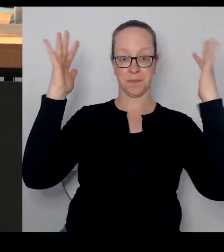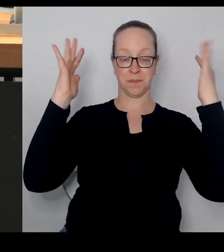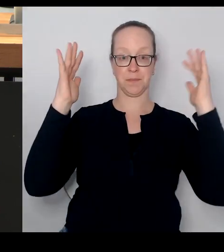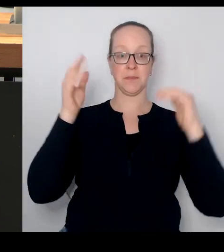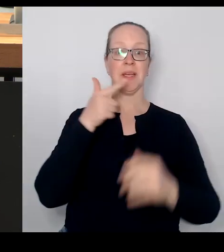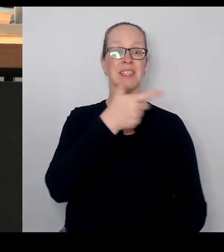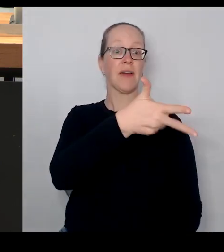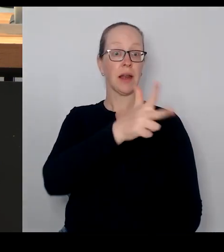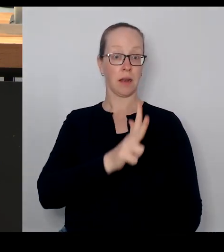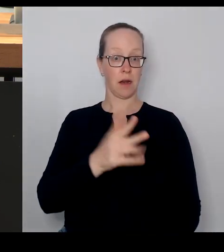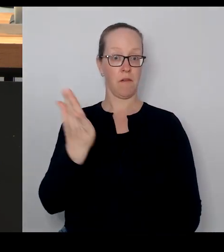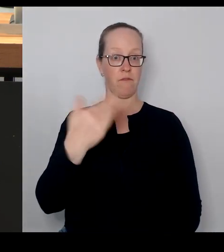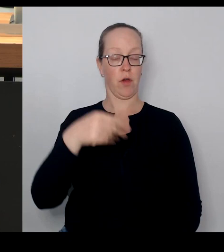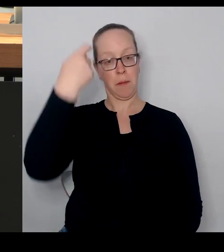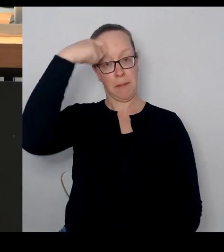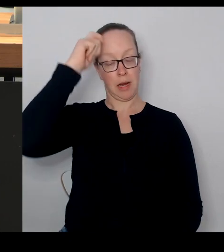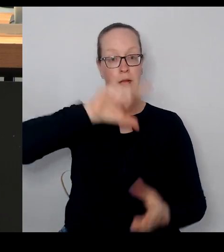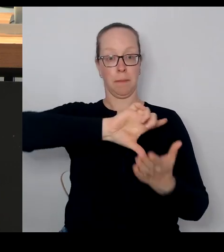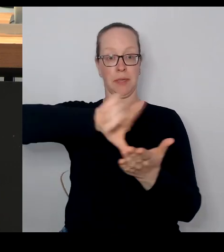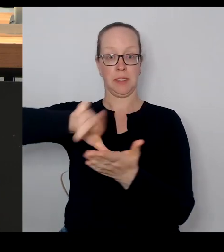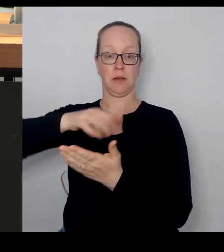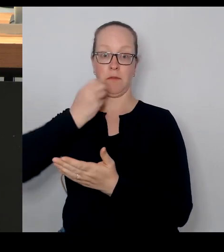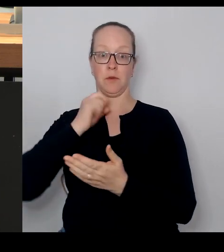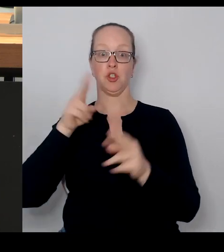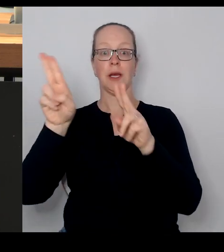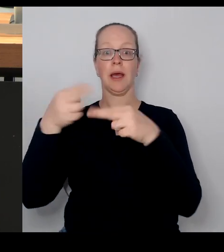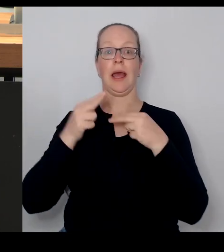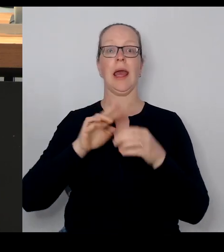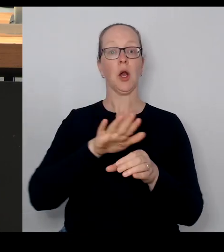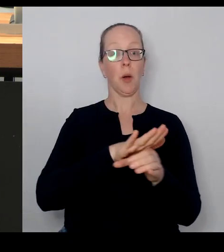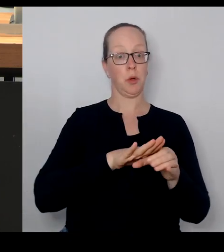Überhaupt nichts Der rot grüne